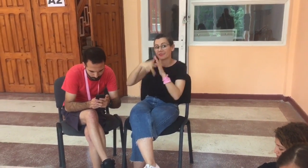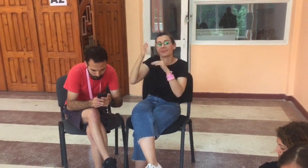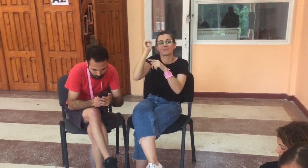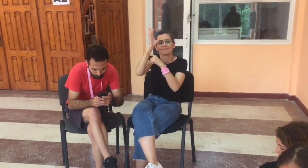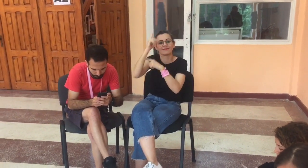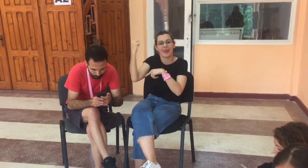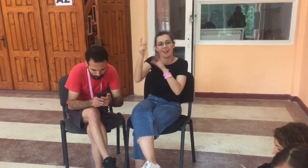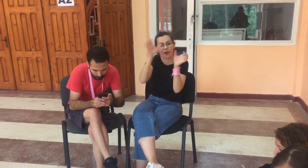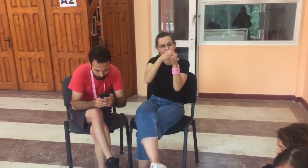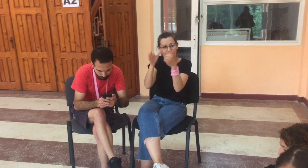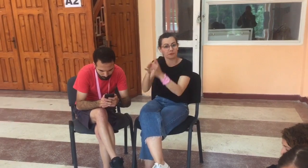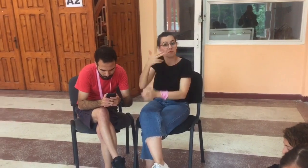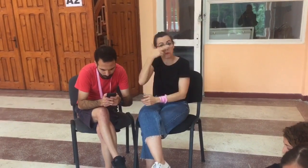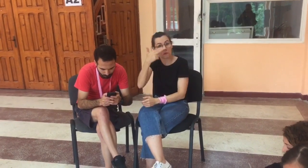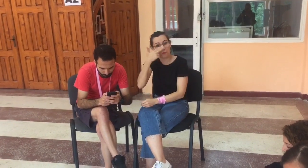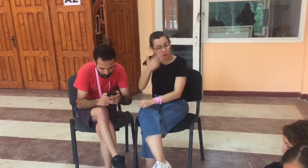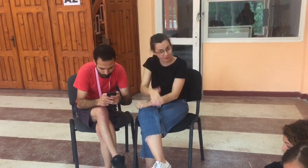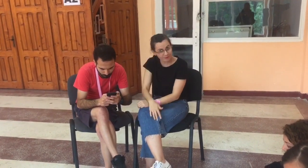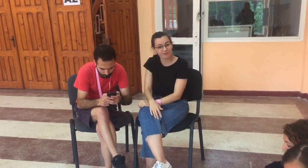Más tarde cada grupo expondrá sus propuestas, tengo ganas de ver qué dicen.